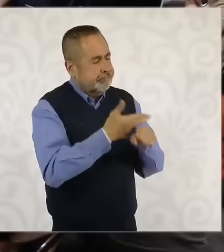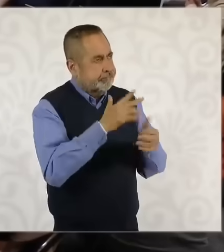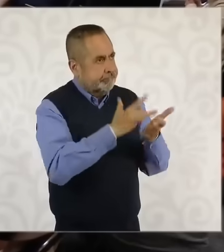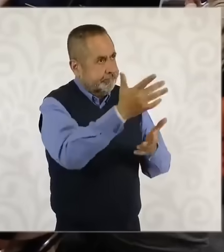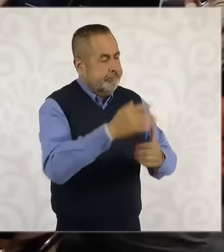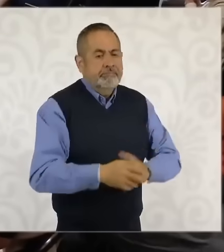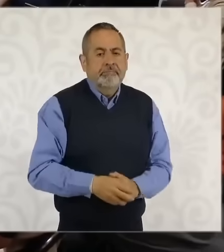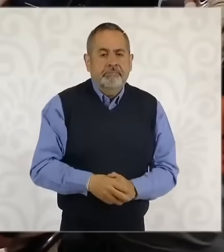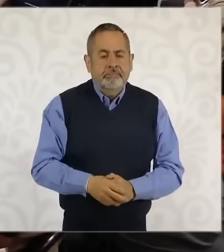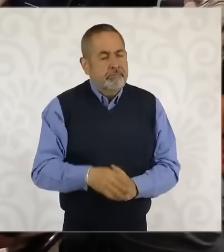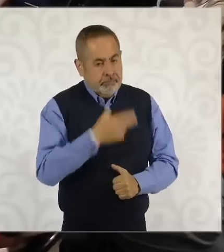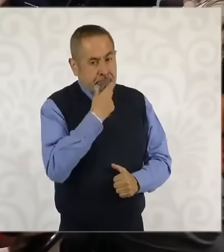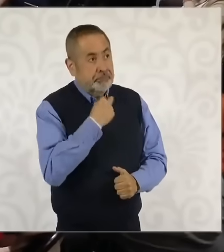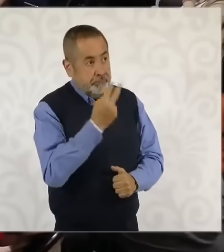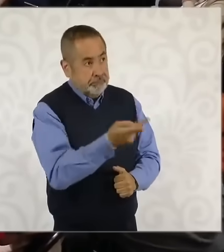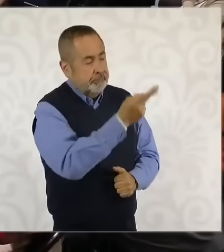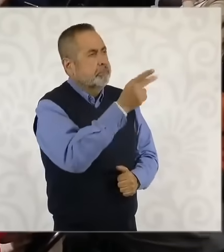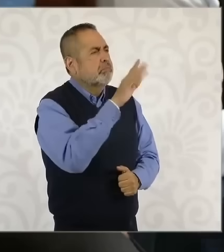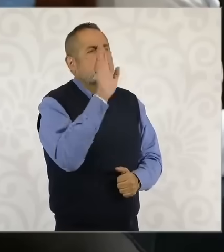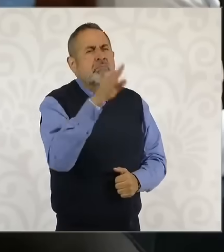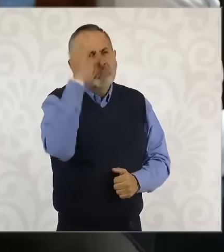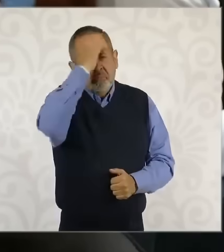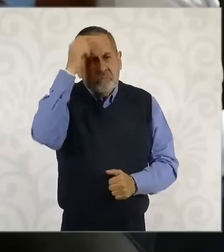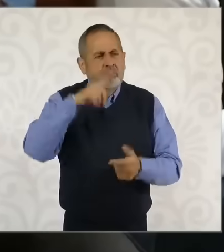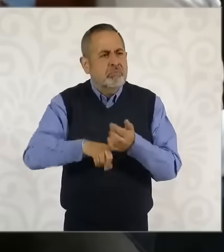Eh, presidenta, ¿qué opina de las declaraciones del Departamento de